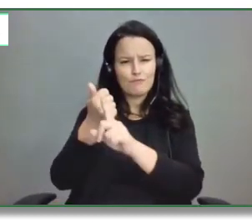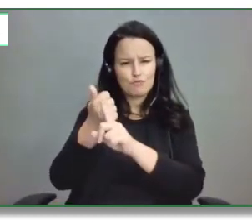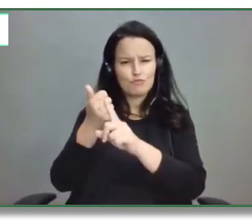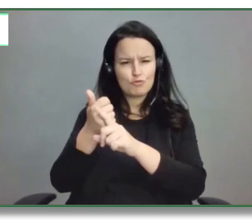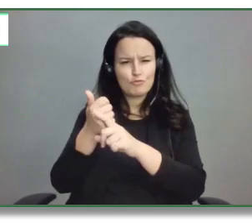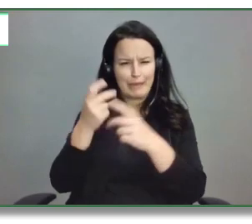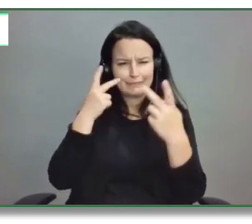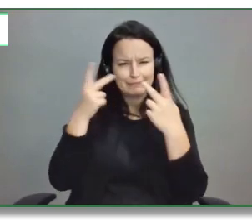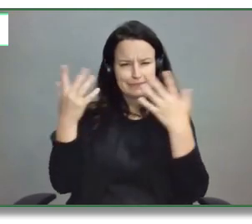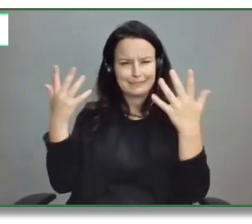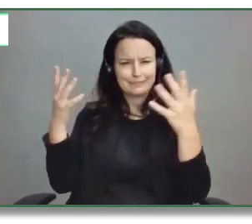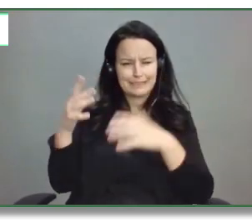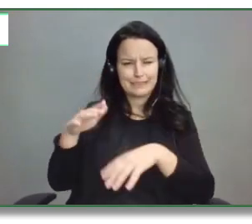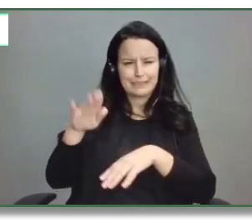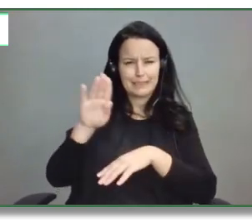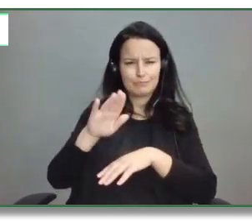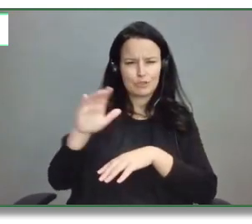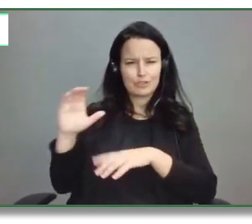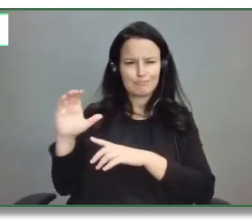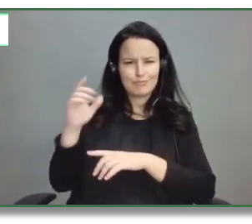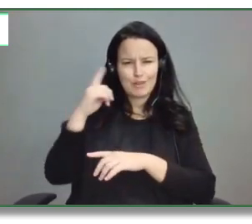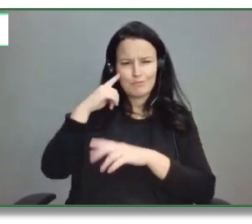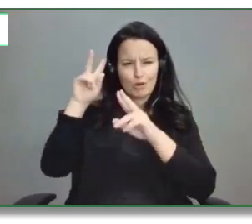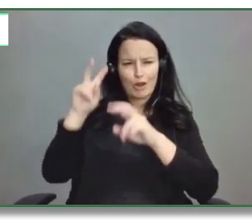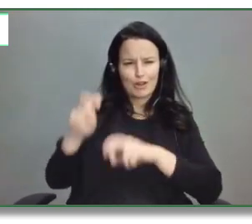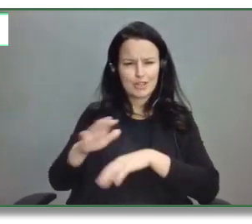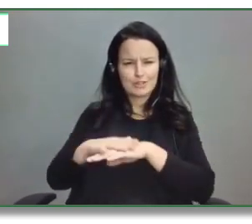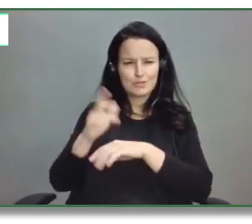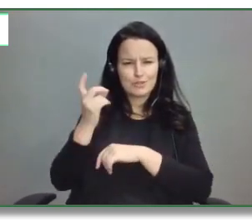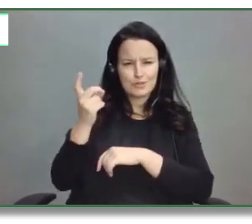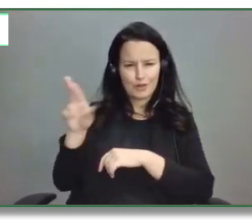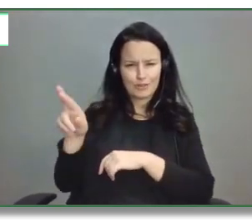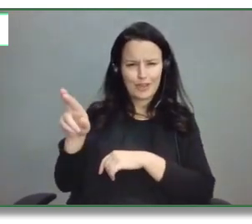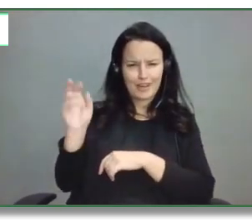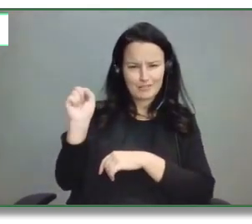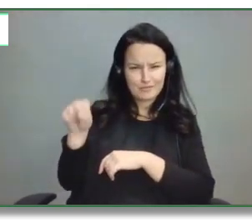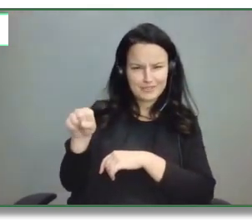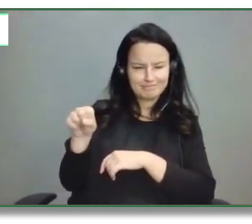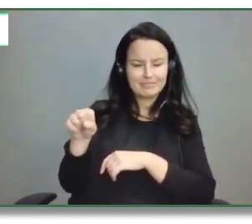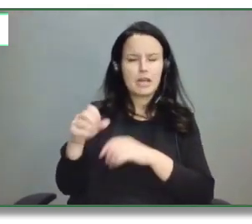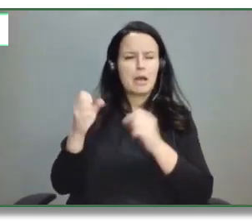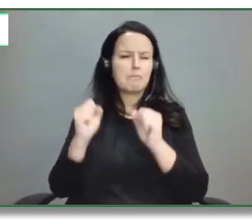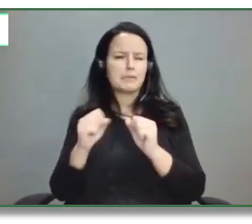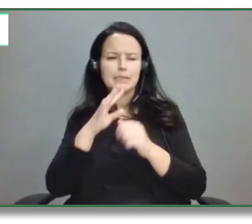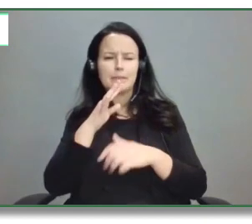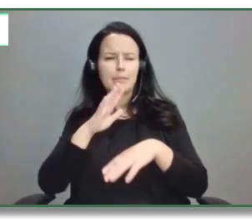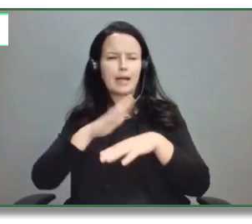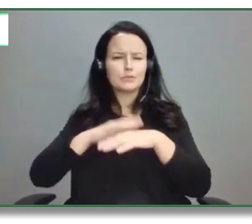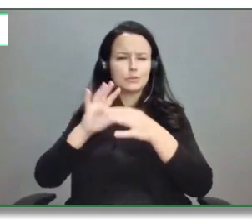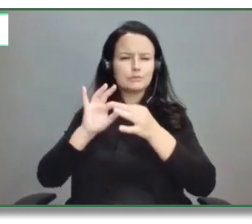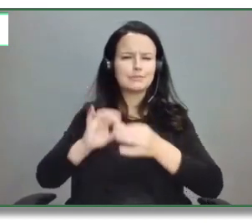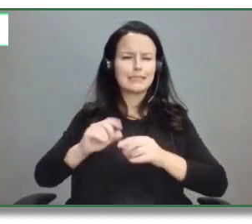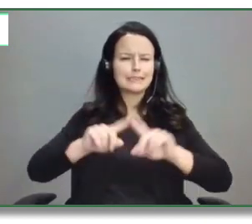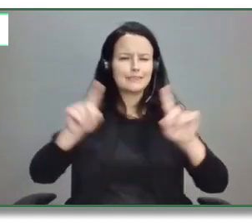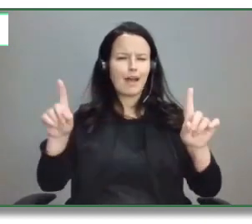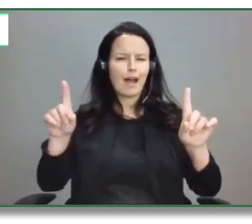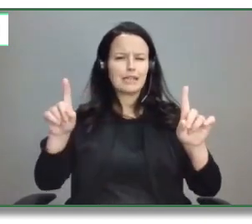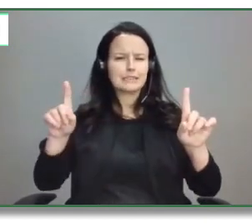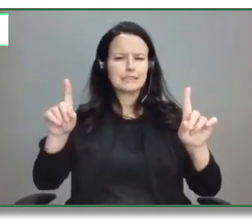pour faire votre recherche de doctorat je le demandais si vous pourriez nous parler un petit peu de différence que